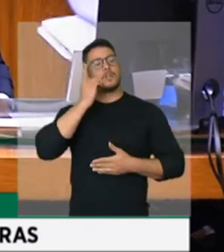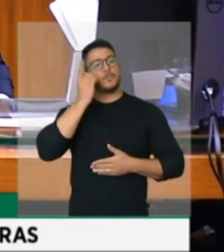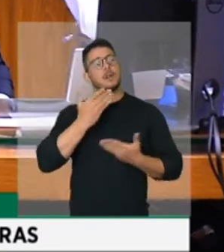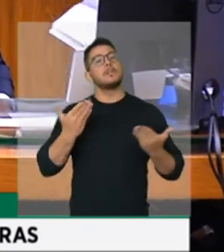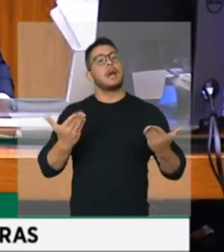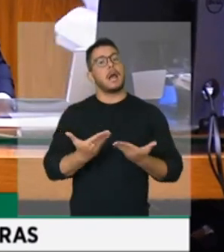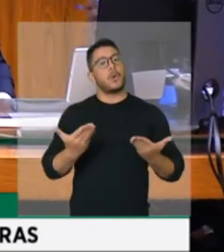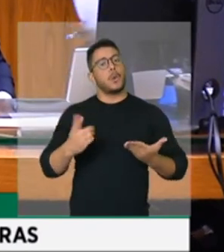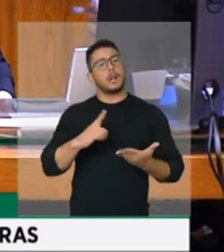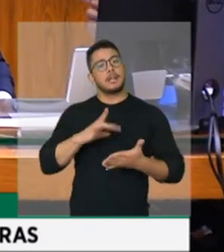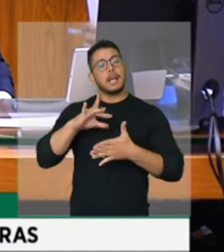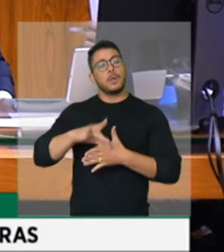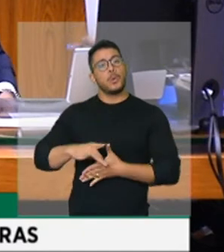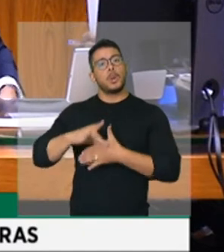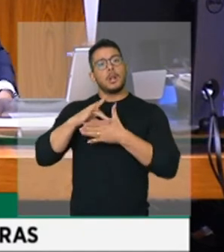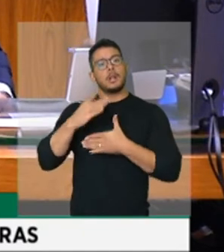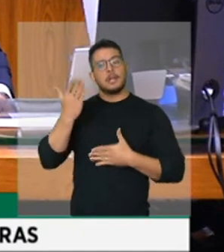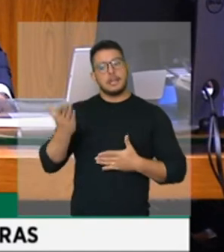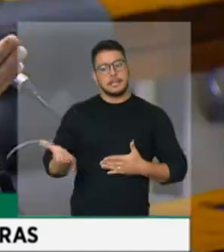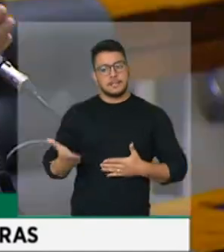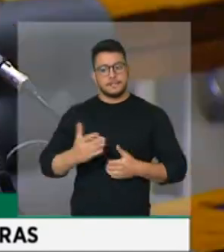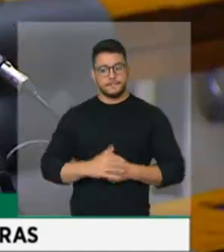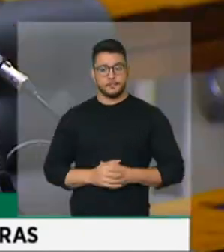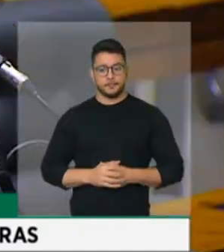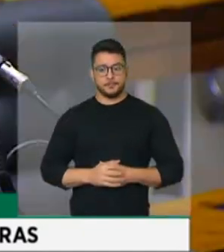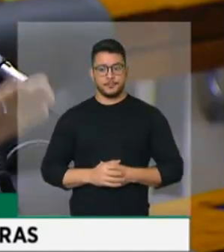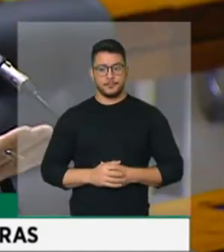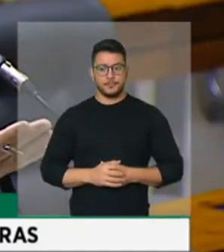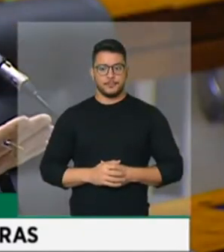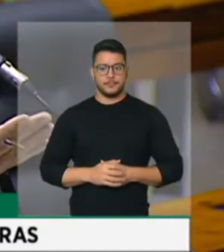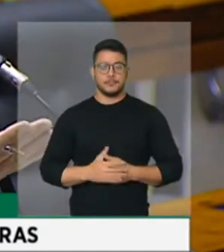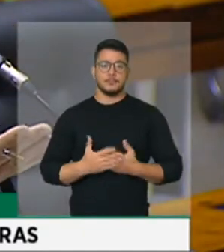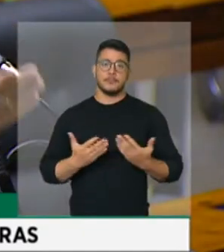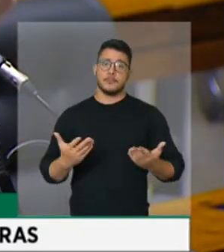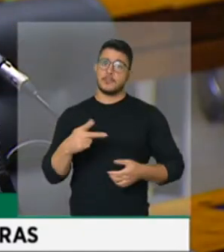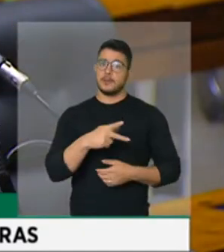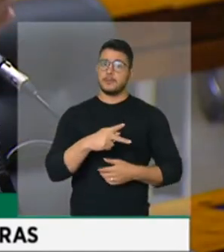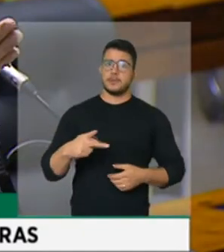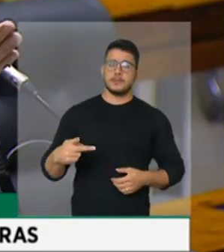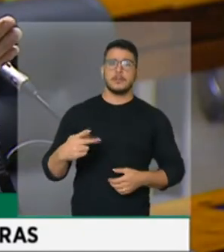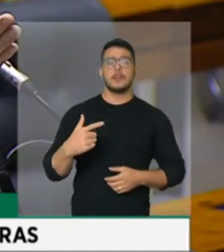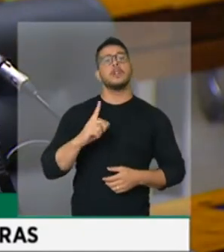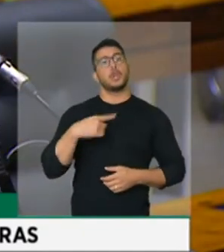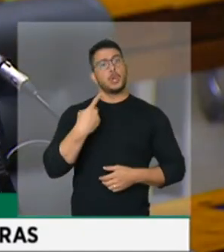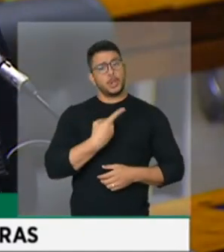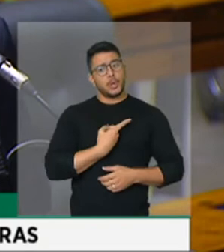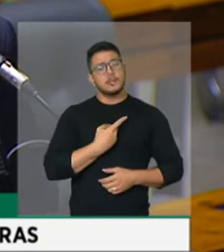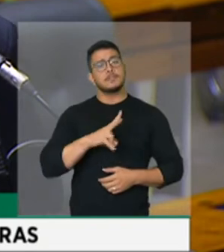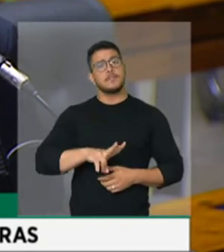DO PSOL. DEPUTADO BOHN GASS, DEPUTADO GLAUBER BRAGA PELA LIDERANÇA DO PSOL. -- [DEP. BOHN GASS]: EU TENHO CONDIÇÕES DE INFORMAR AQUI QUE VAMOS RECOLHER ESSA DECISÃO E VOSSA EXCELÊNCIA PODE CONSULTAR O PLENÁRIO